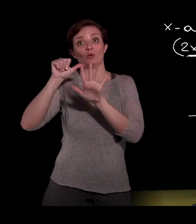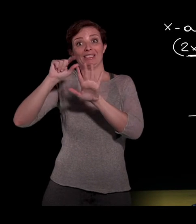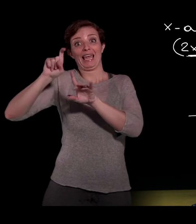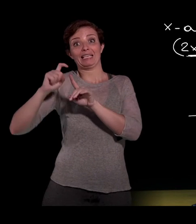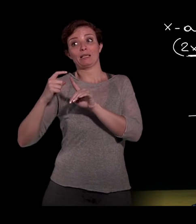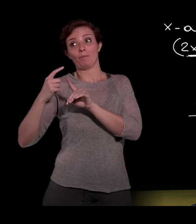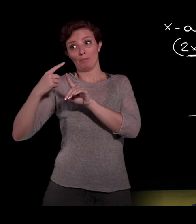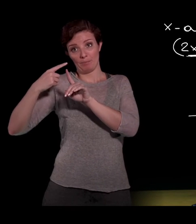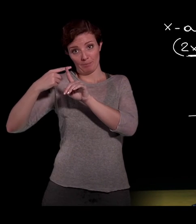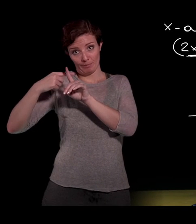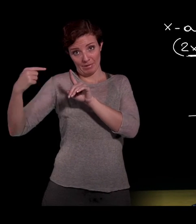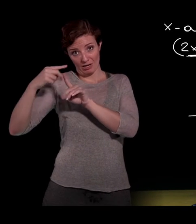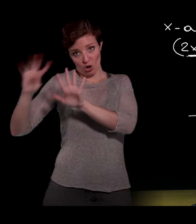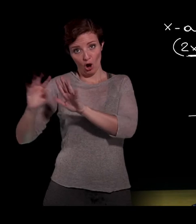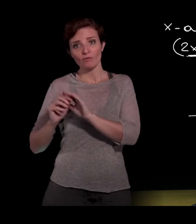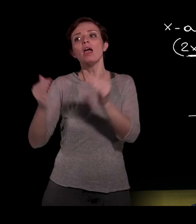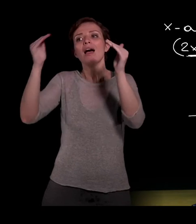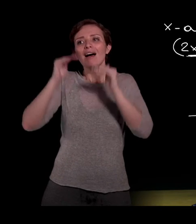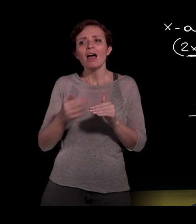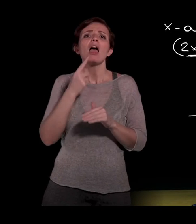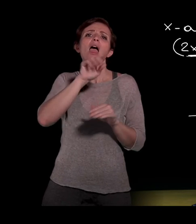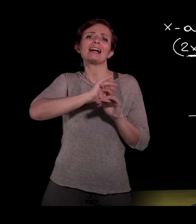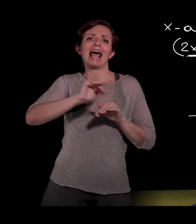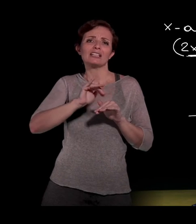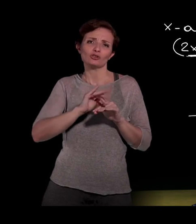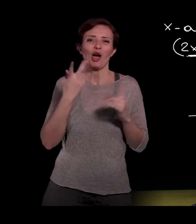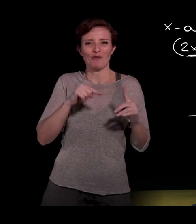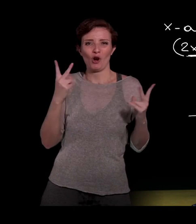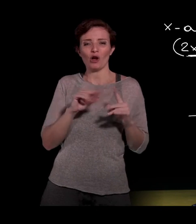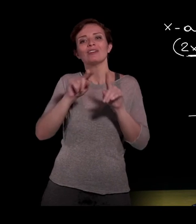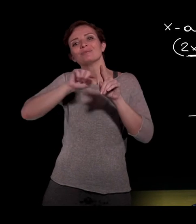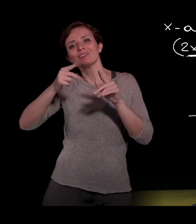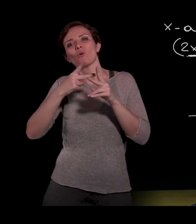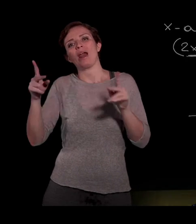e il resto sarà pari a 28.